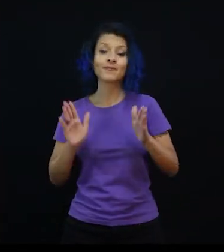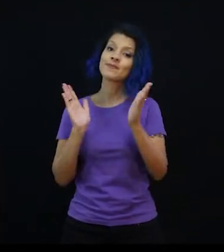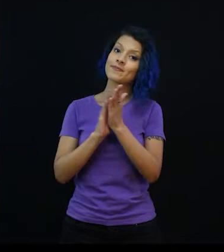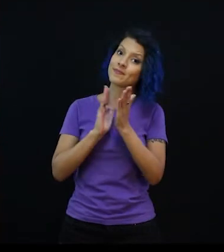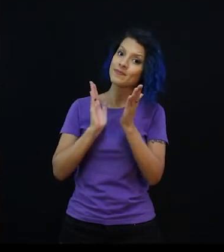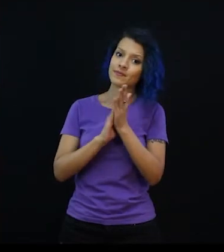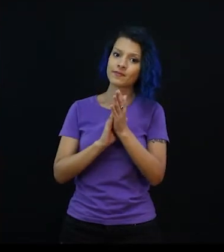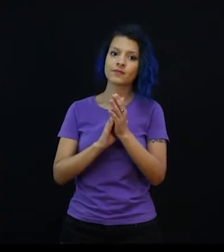De novo